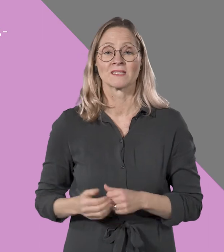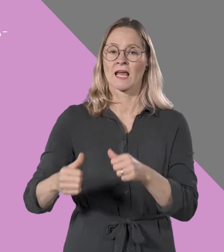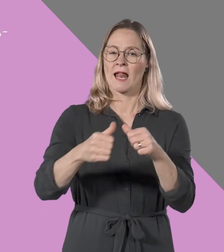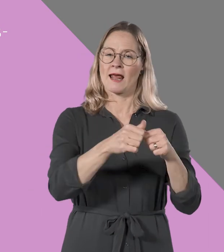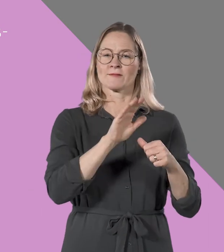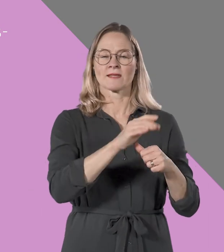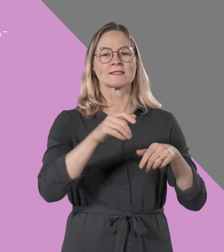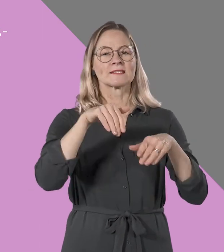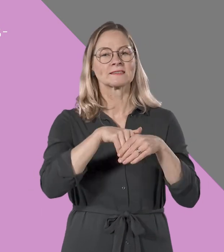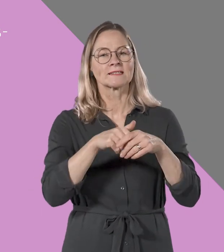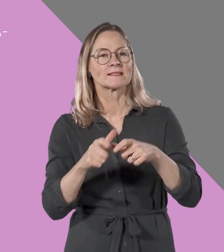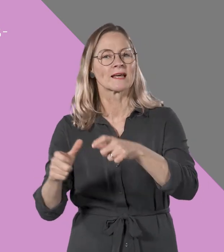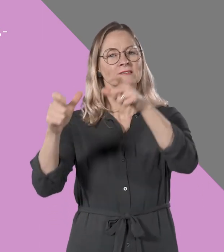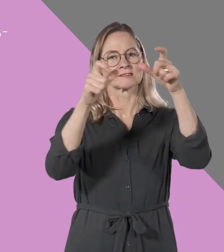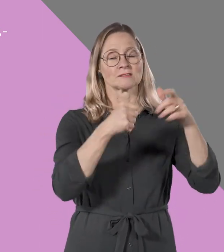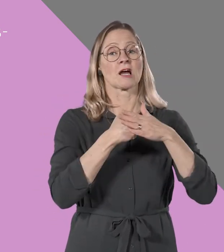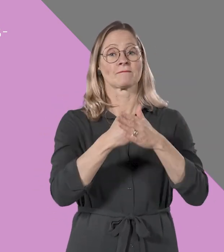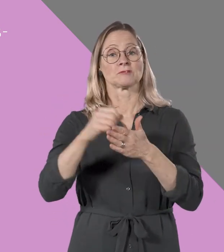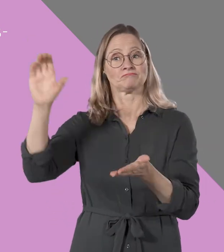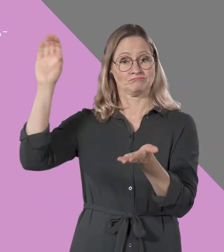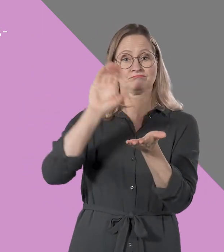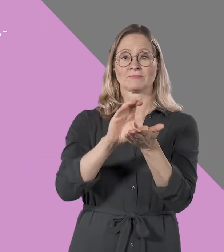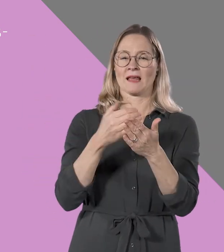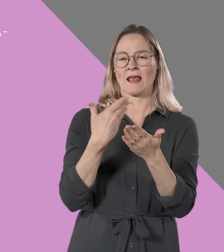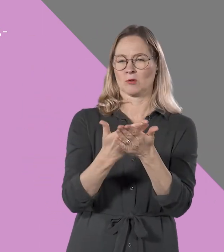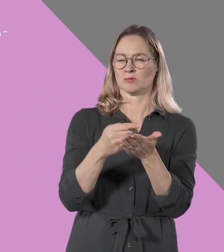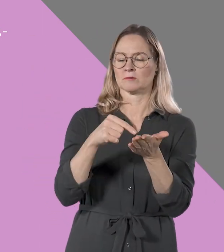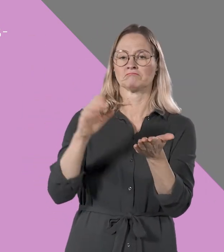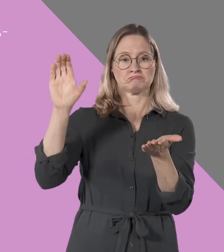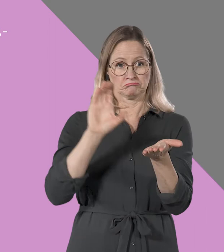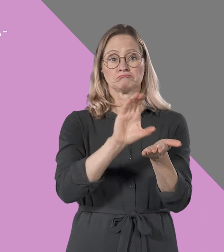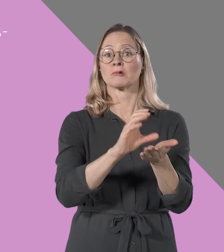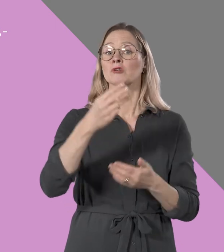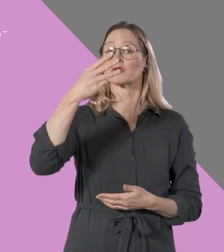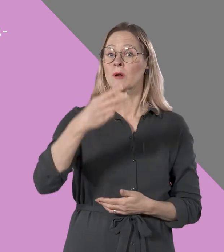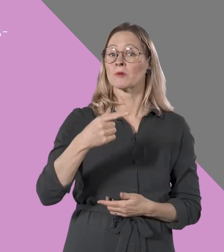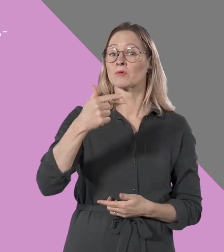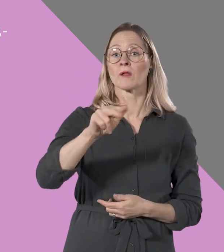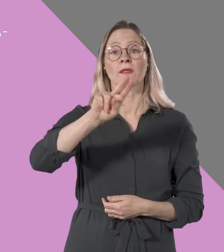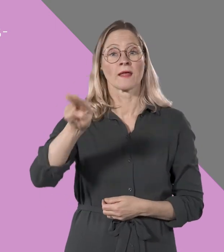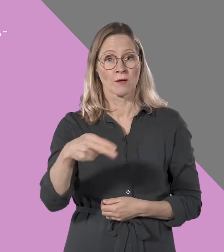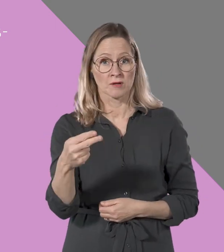Liiton jäsenjärjestöjä avustetaan ehdotuksen mukaan 30 000 eurolla, -